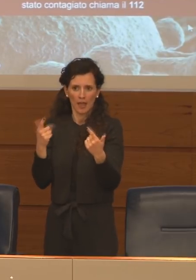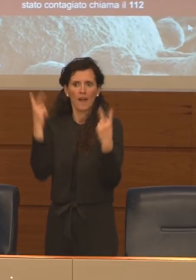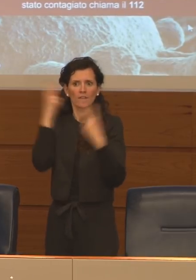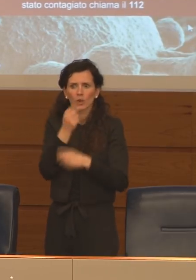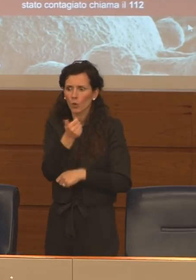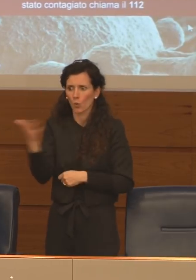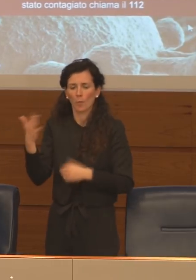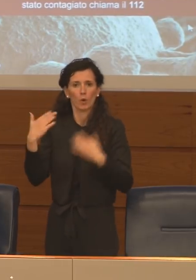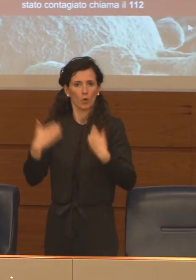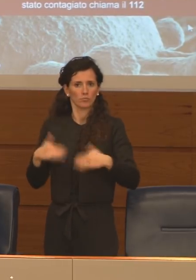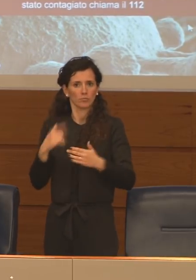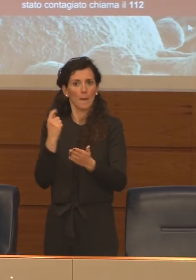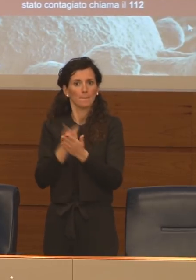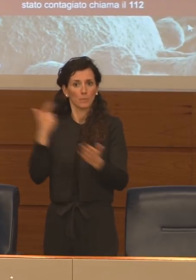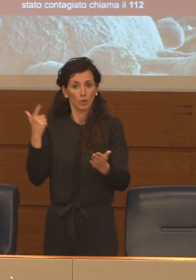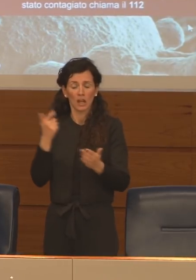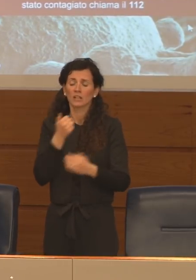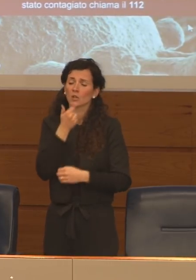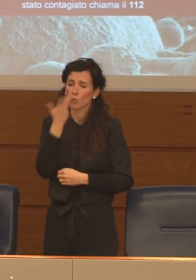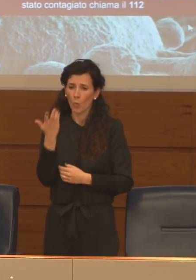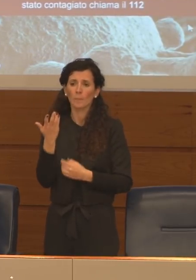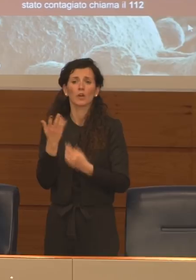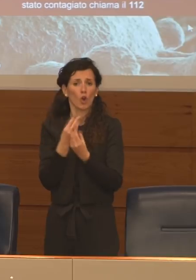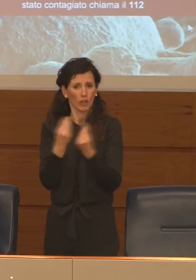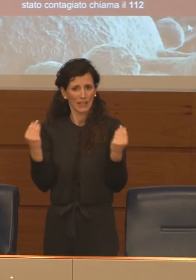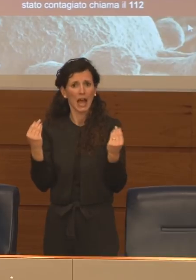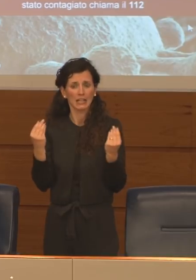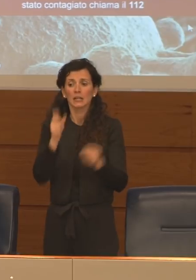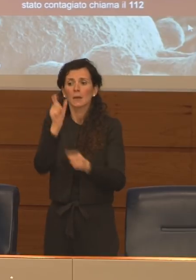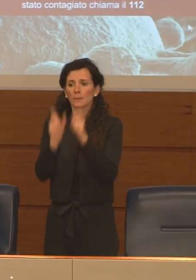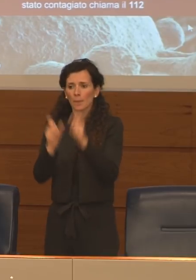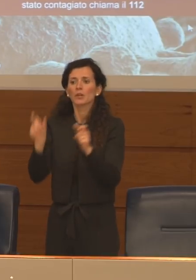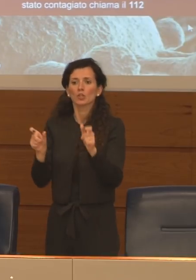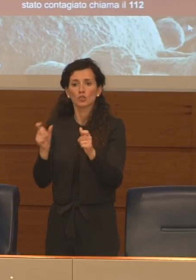numeri sono tanti però sono tante le persone con un infezione e che sono